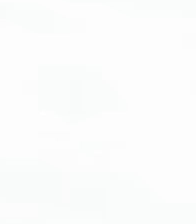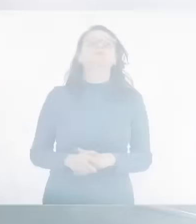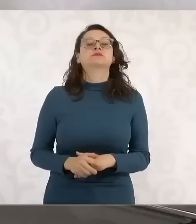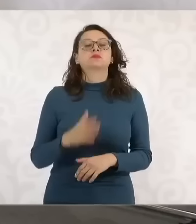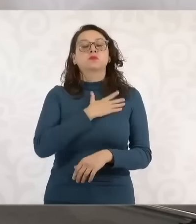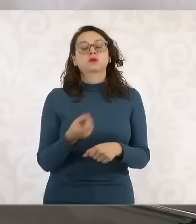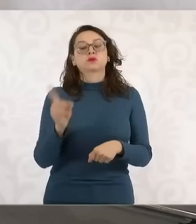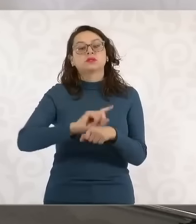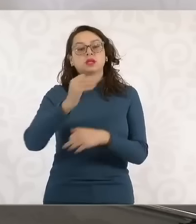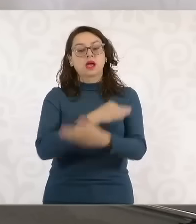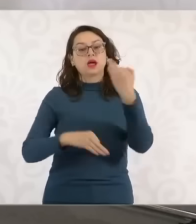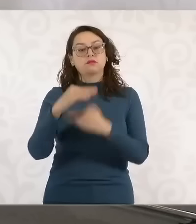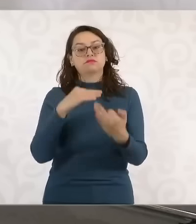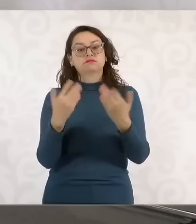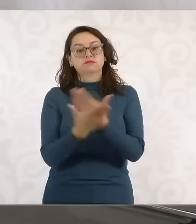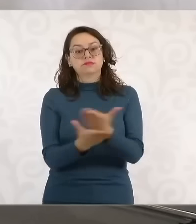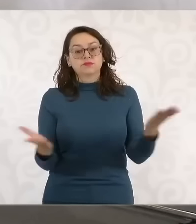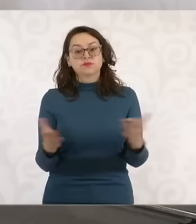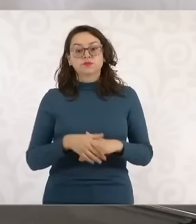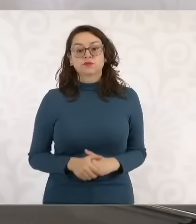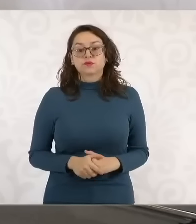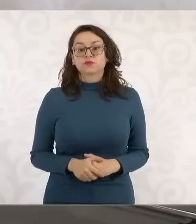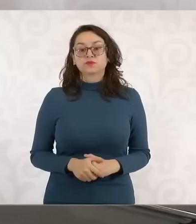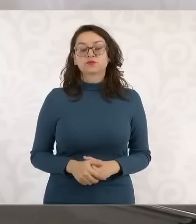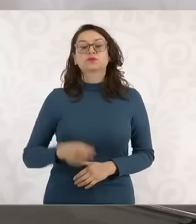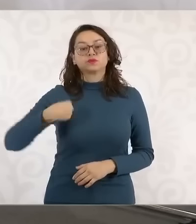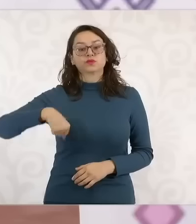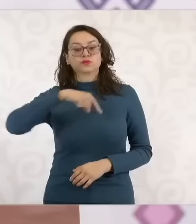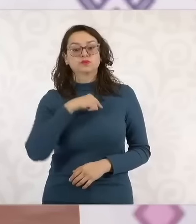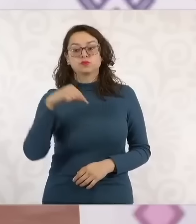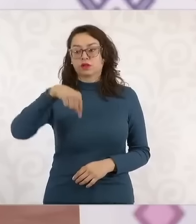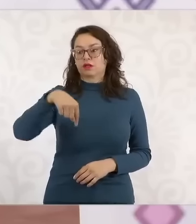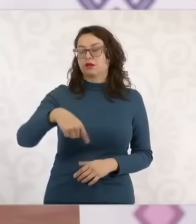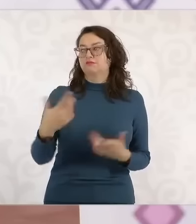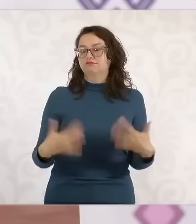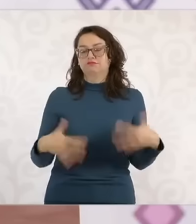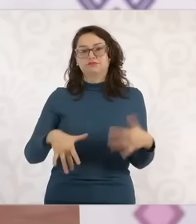que empresarios extranjeros prefieren tierra mexicana para hacer crecer sus inversiones y